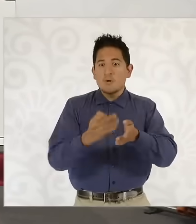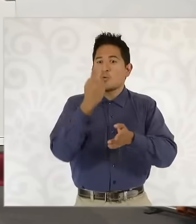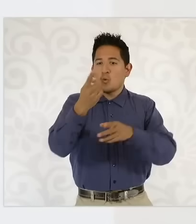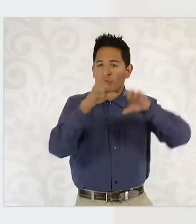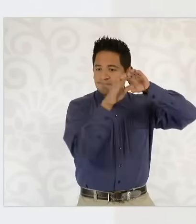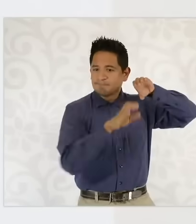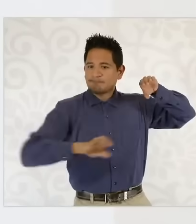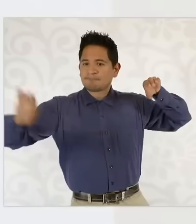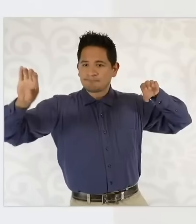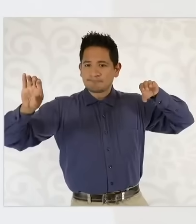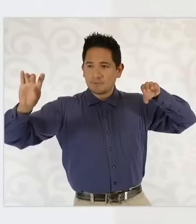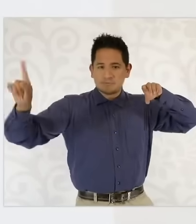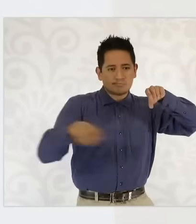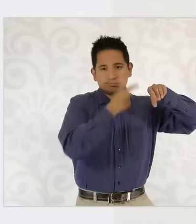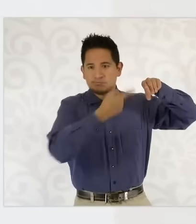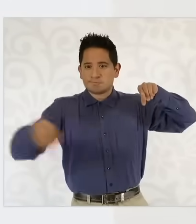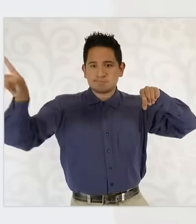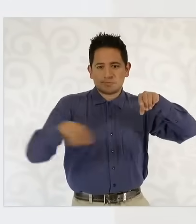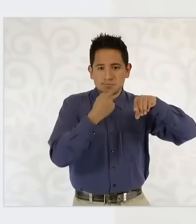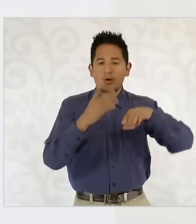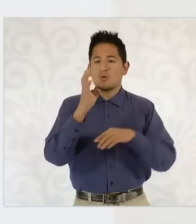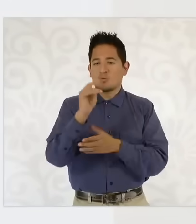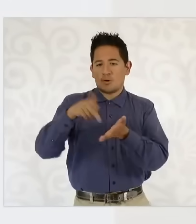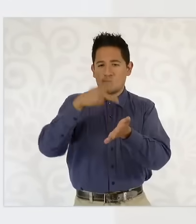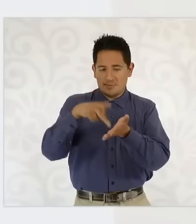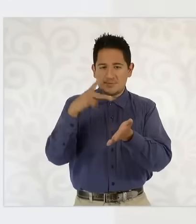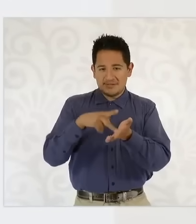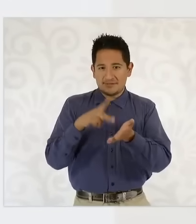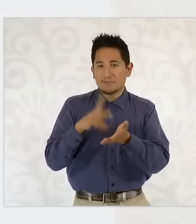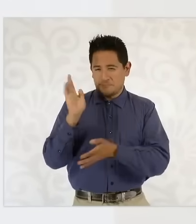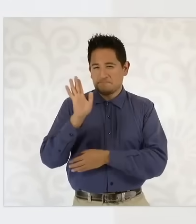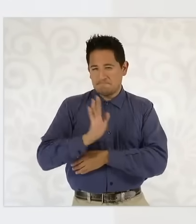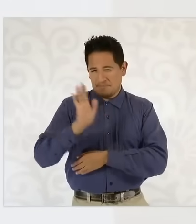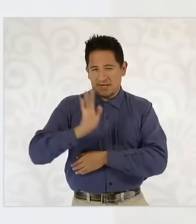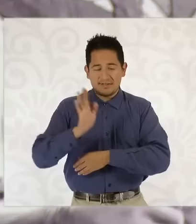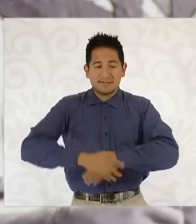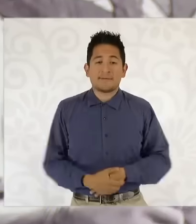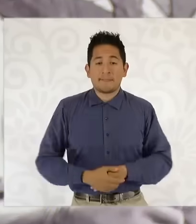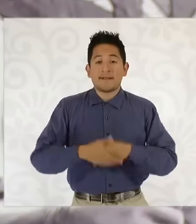y estamos con no lo podemos dejar en manos privados porque está en juego la confiabilidad